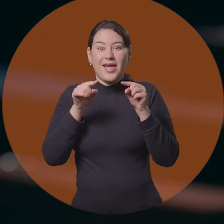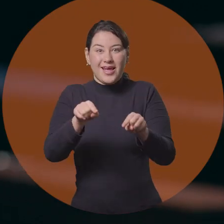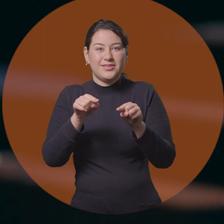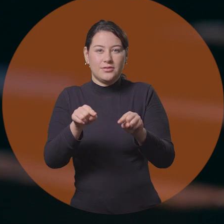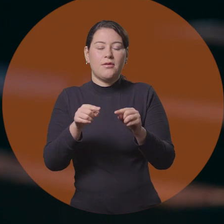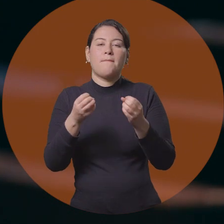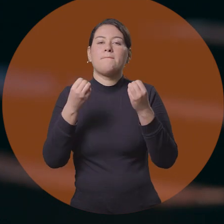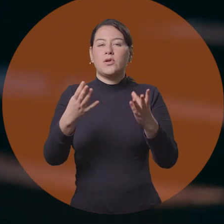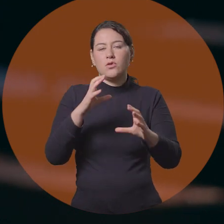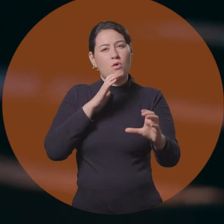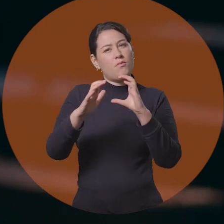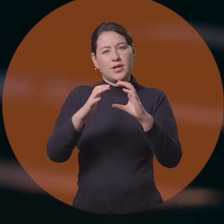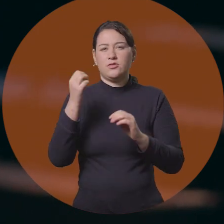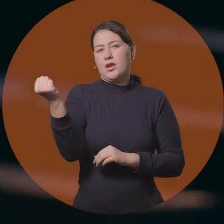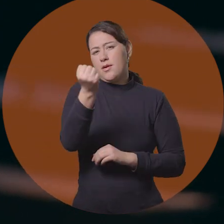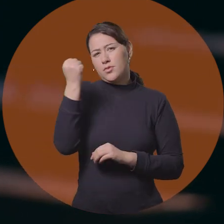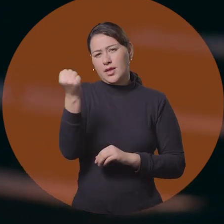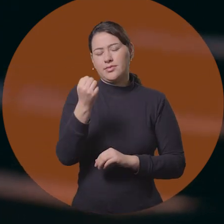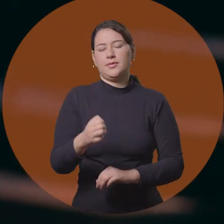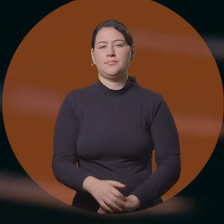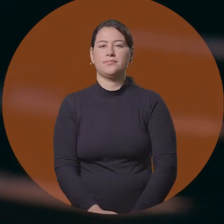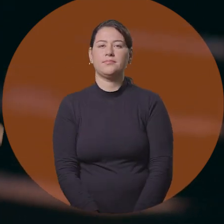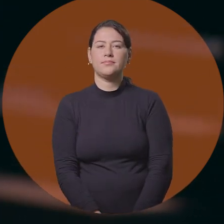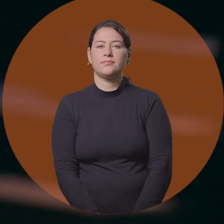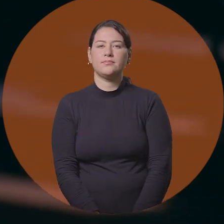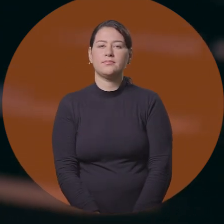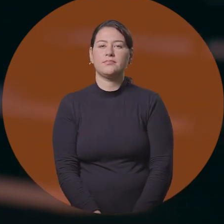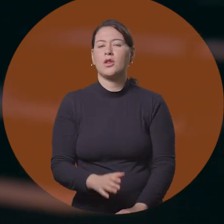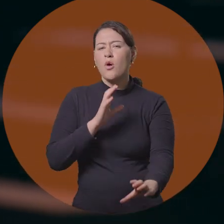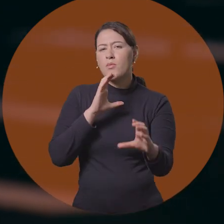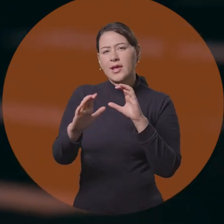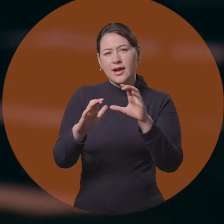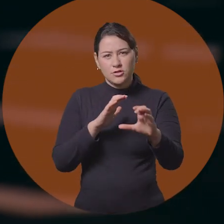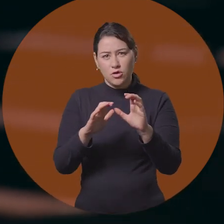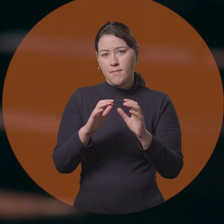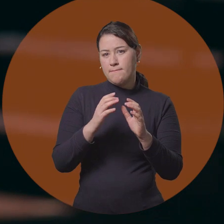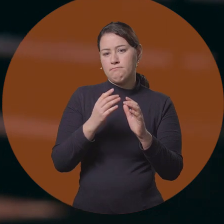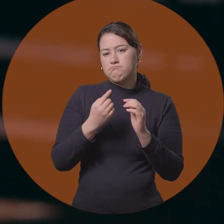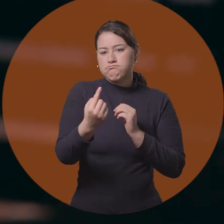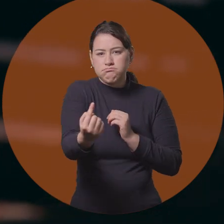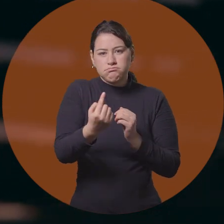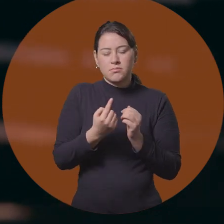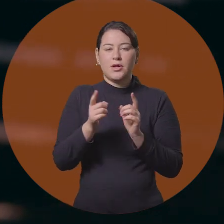Por eso la comunicación es tan importante. La comunicación para los dos lados también. No es que vos digas: